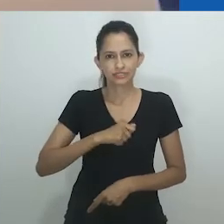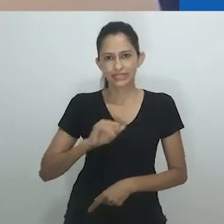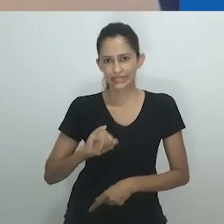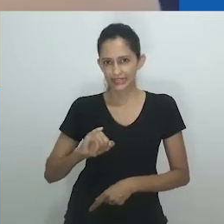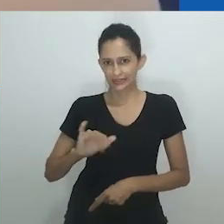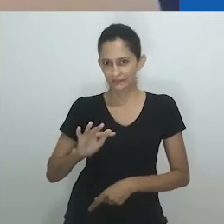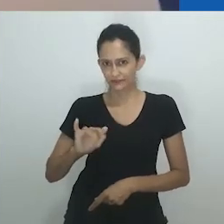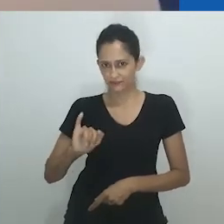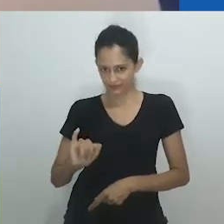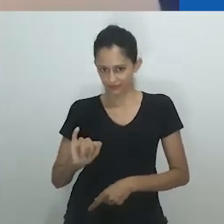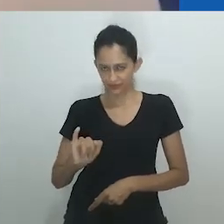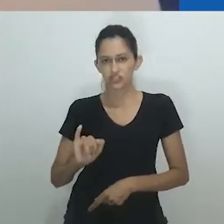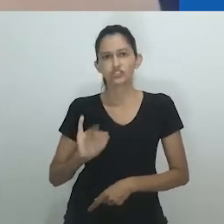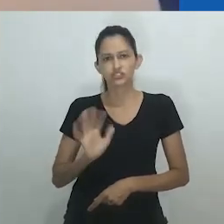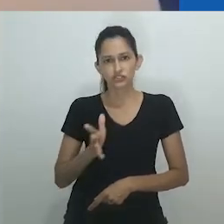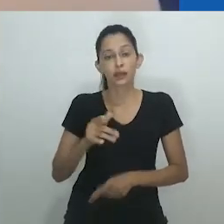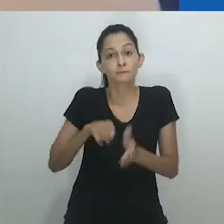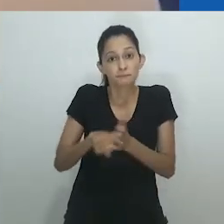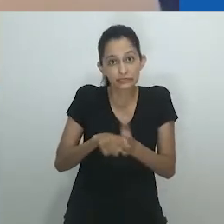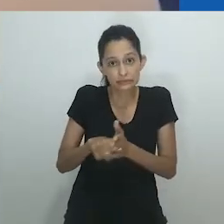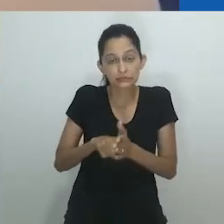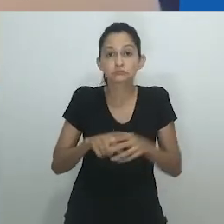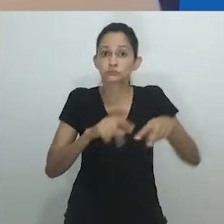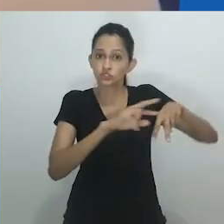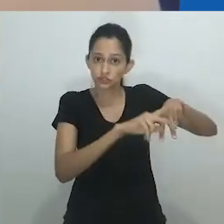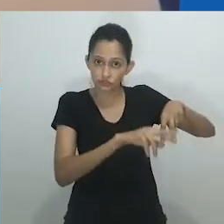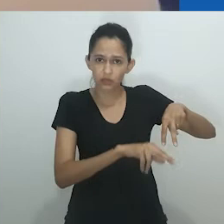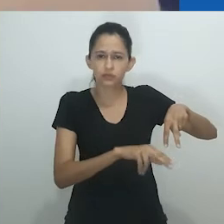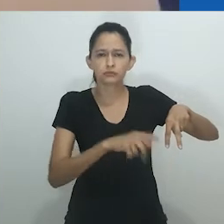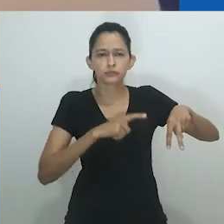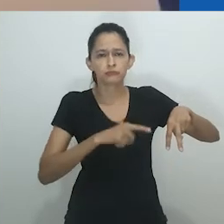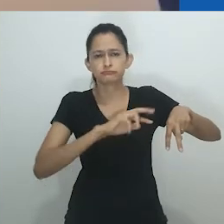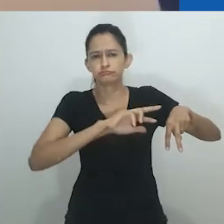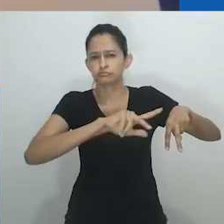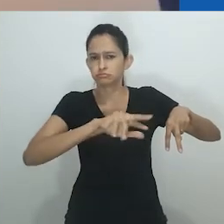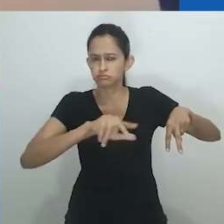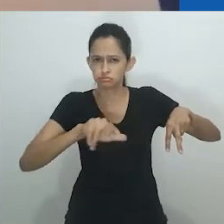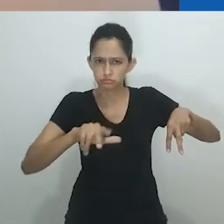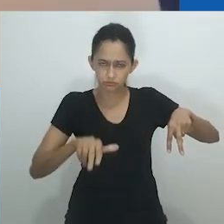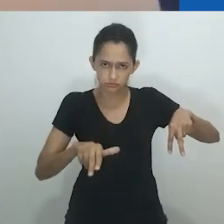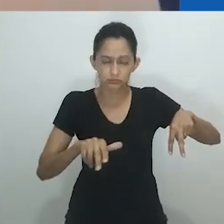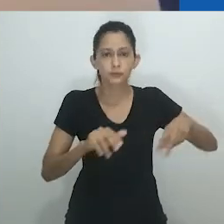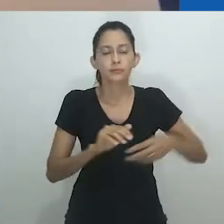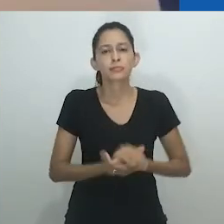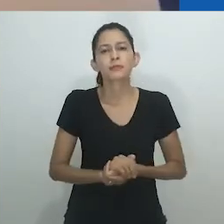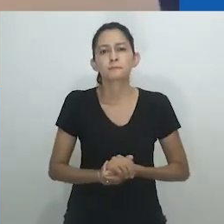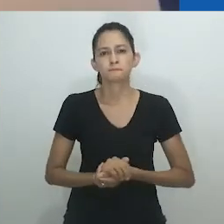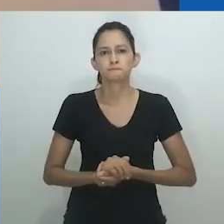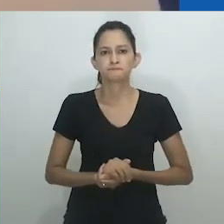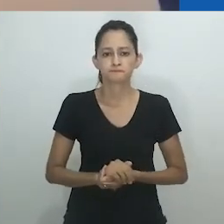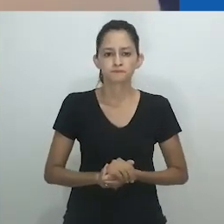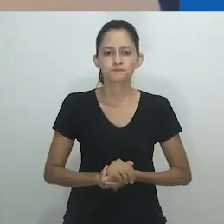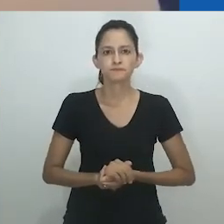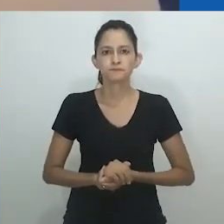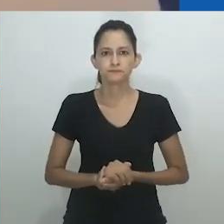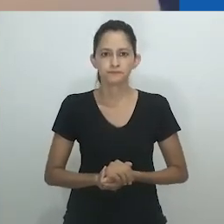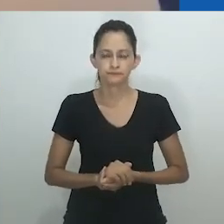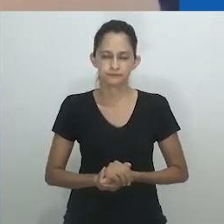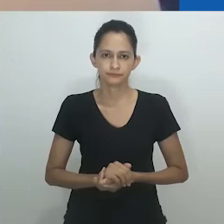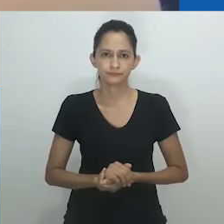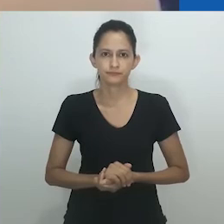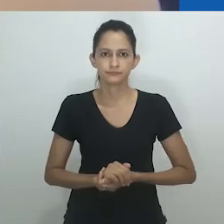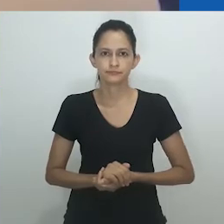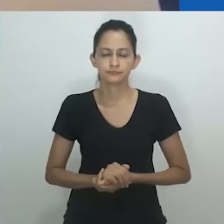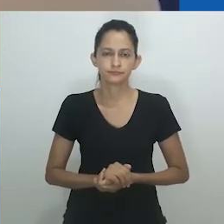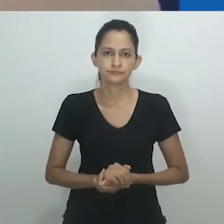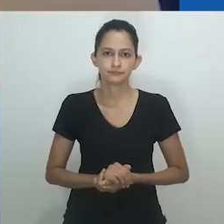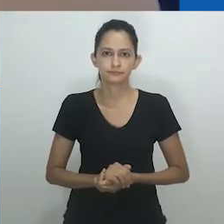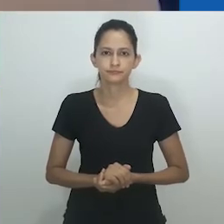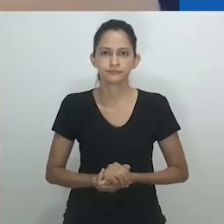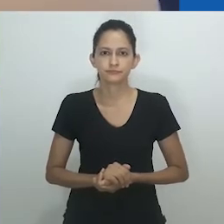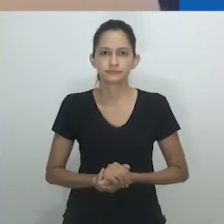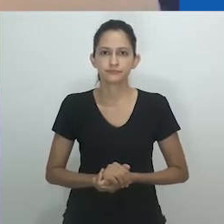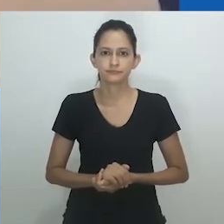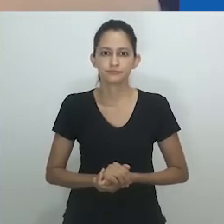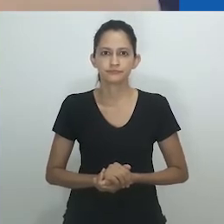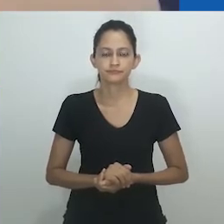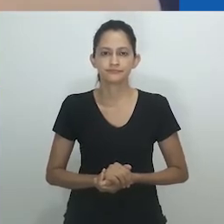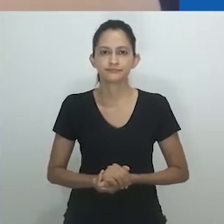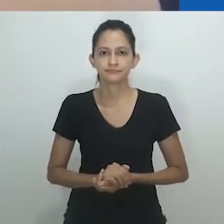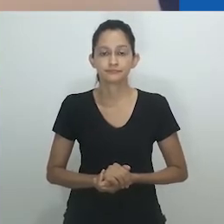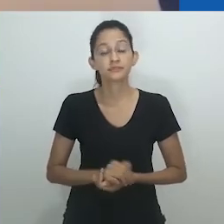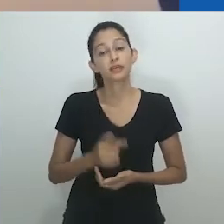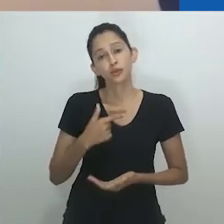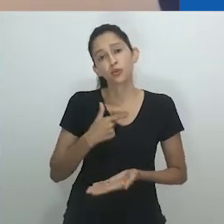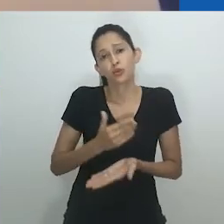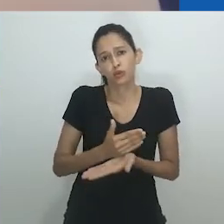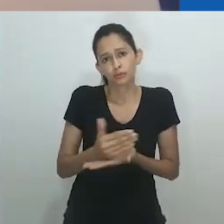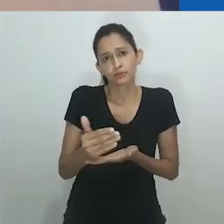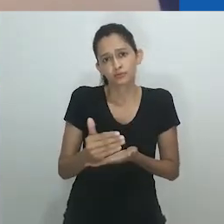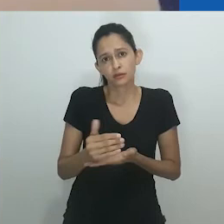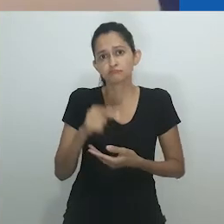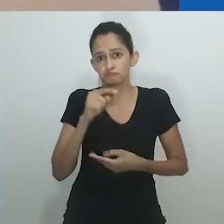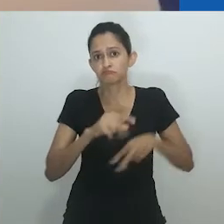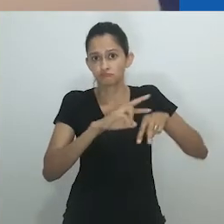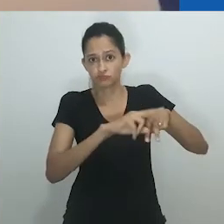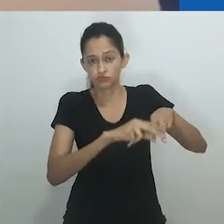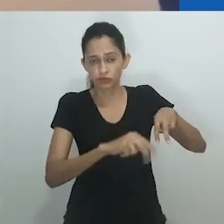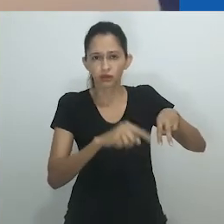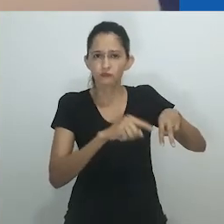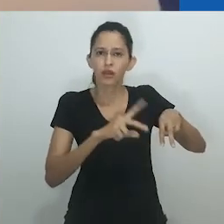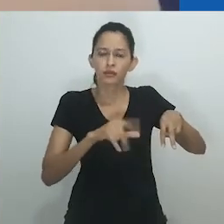pensando ao lado do trabalho da antropóloga Ifi Amadiume, cujo trabalho tem explorado essa temática em muitos textos, incluindo Male Daughters, Female Husbands.